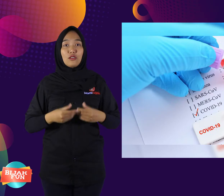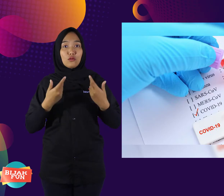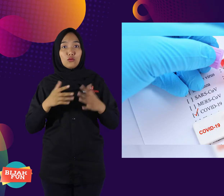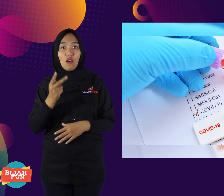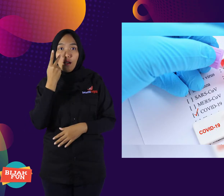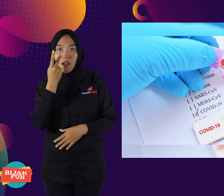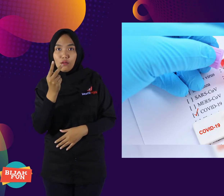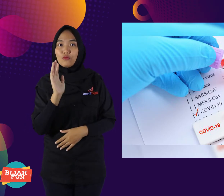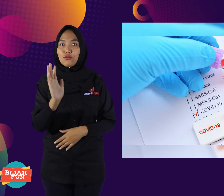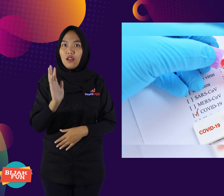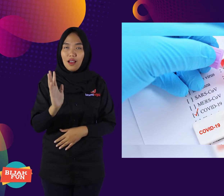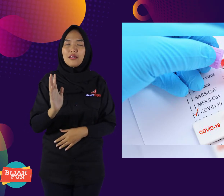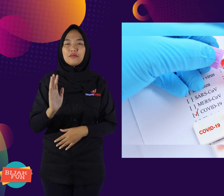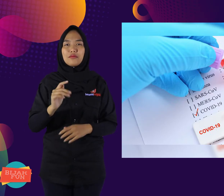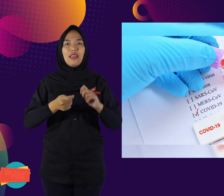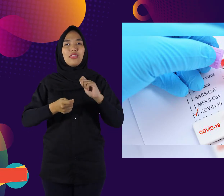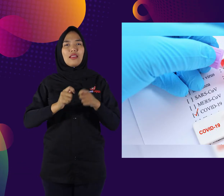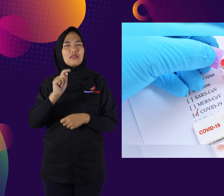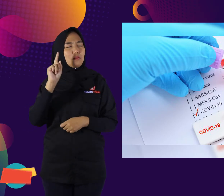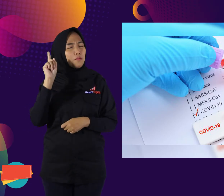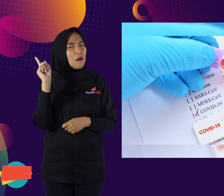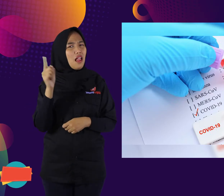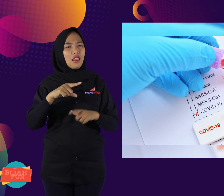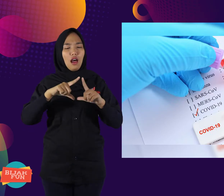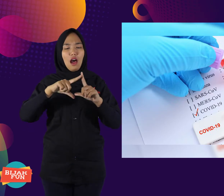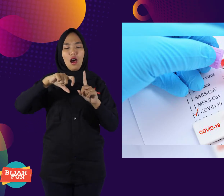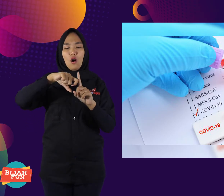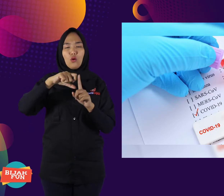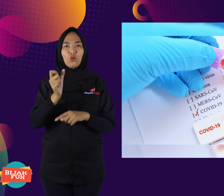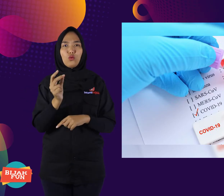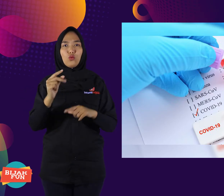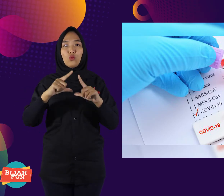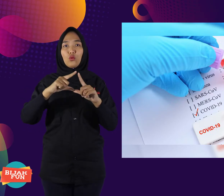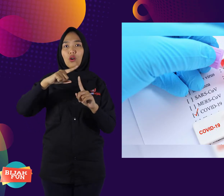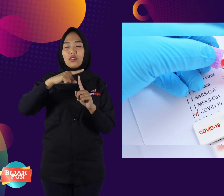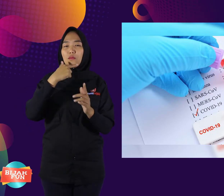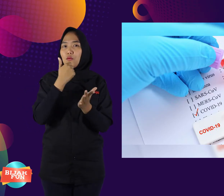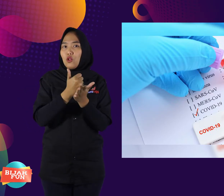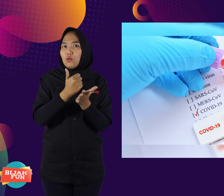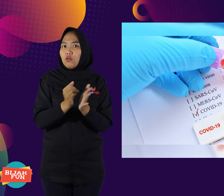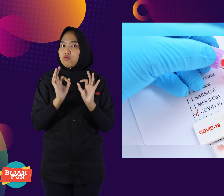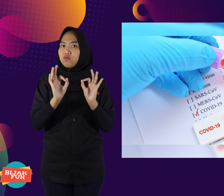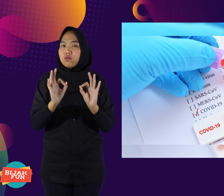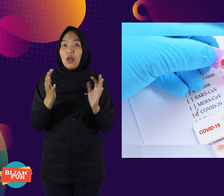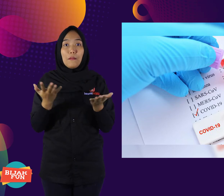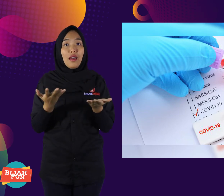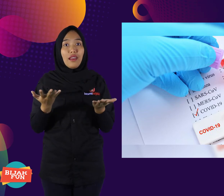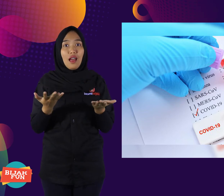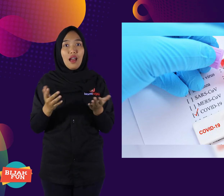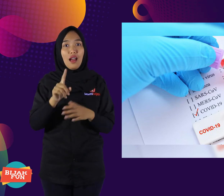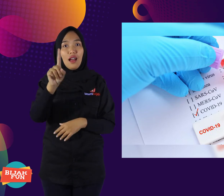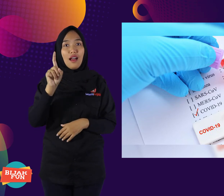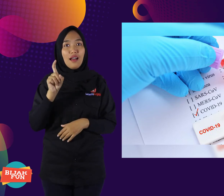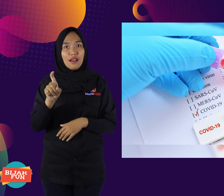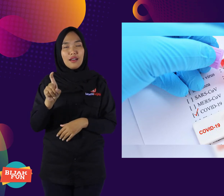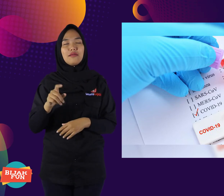sudah lihat? Test paling akurat yang mana?